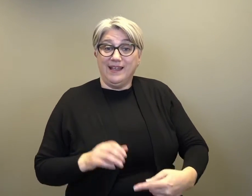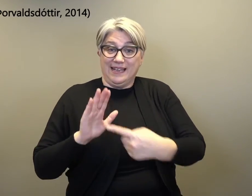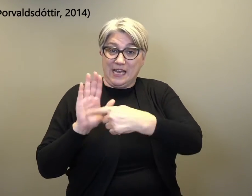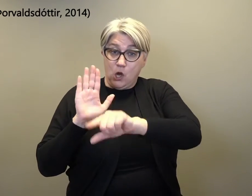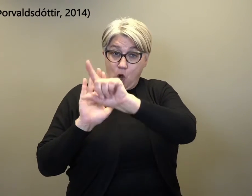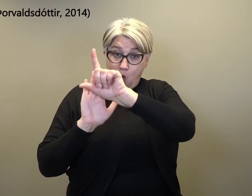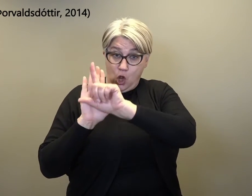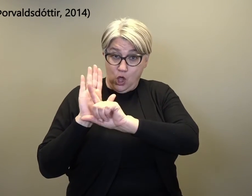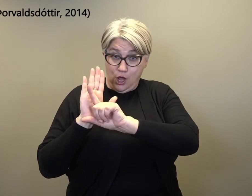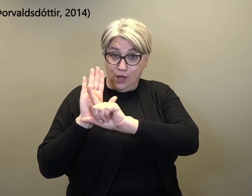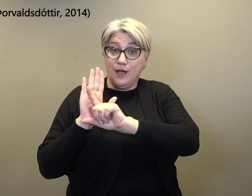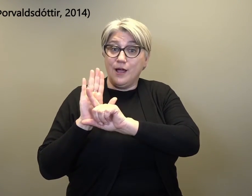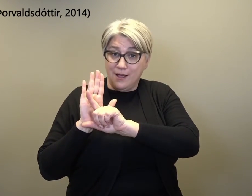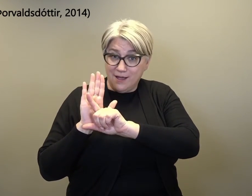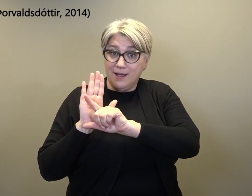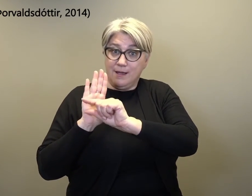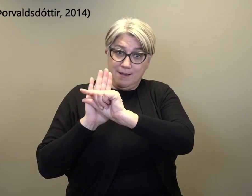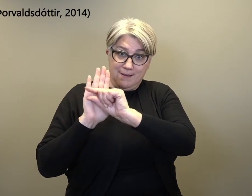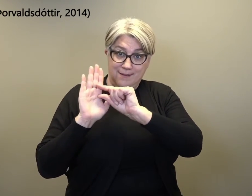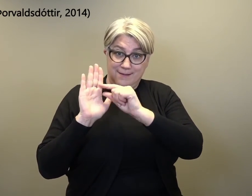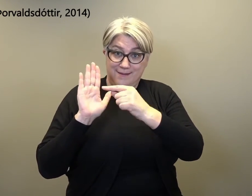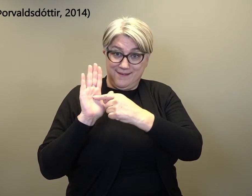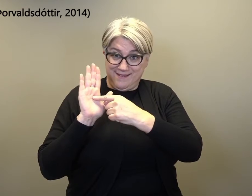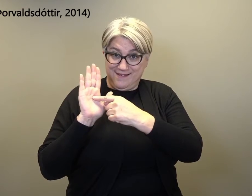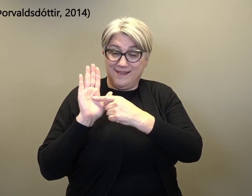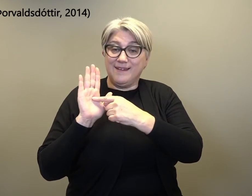Í lögunum er einnig kveðið á um